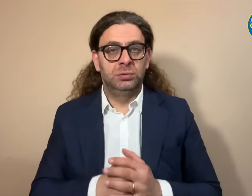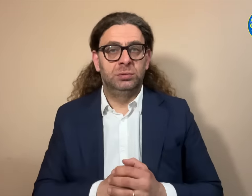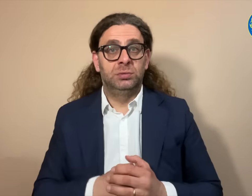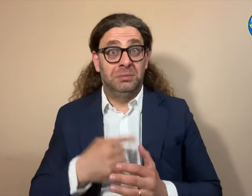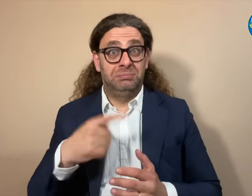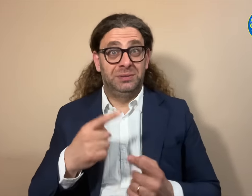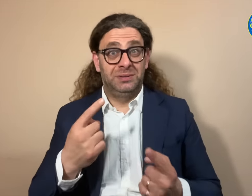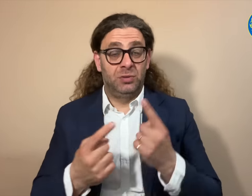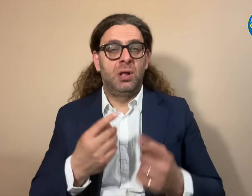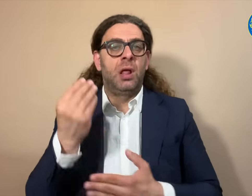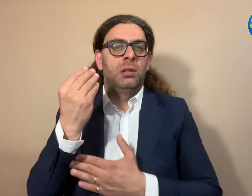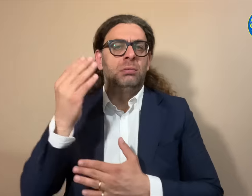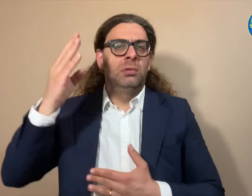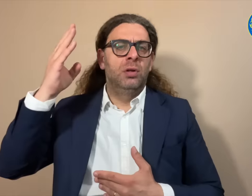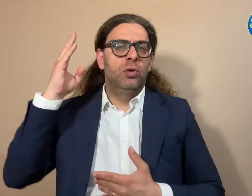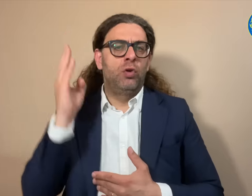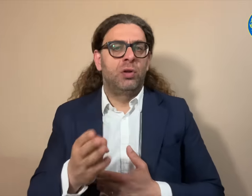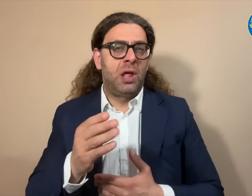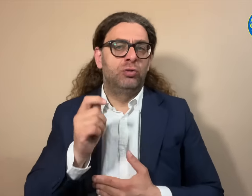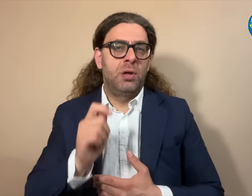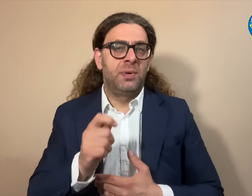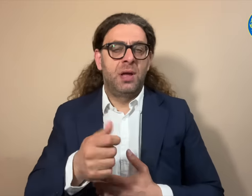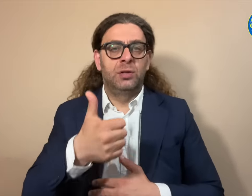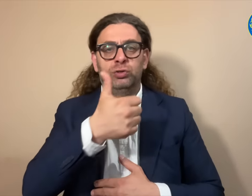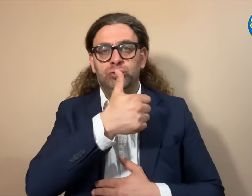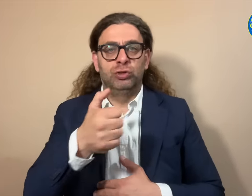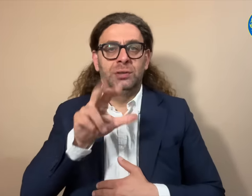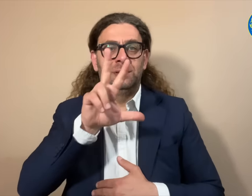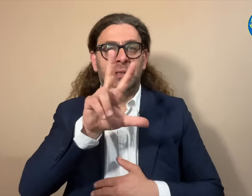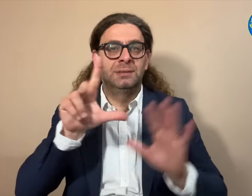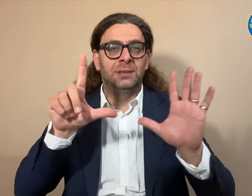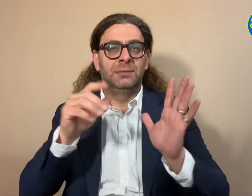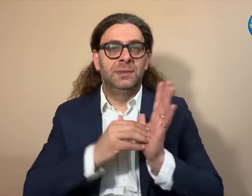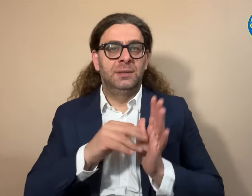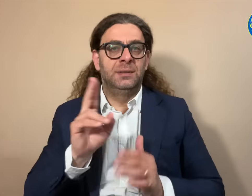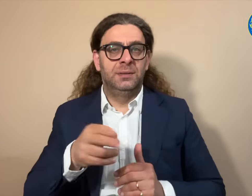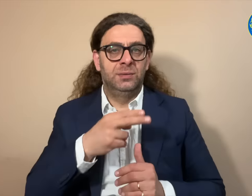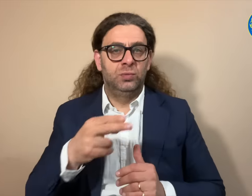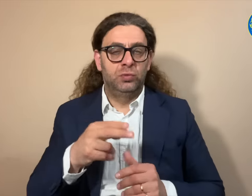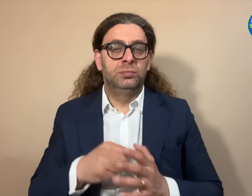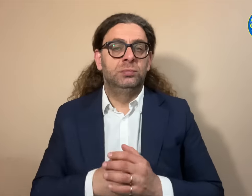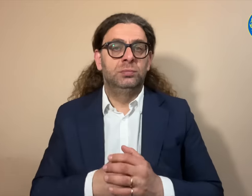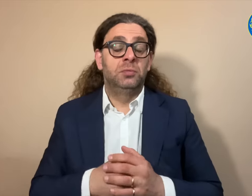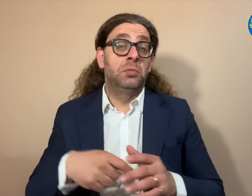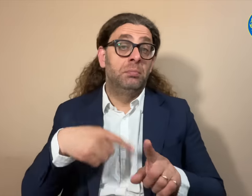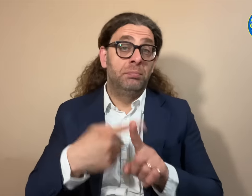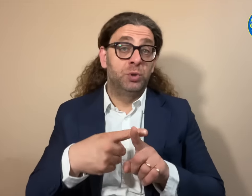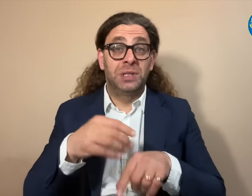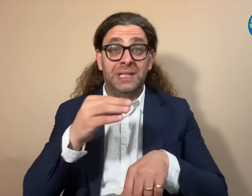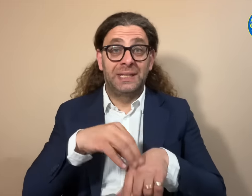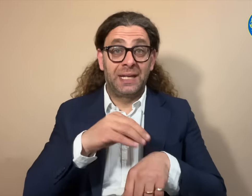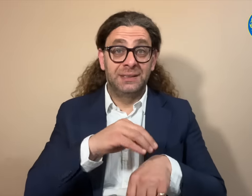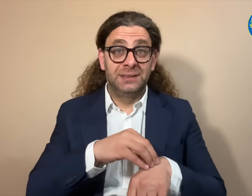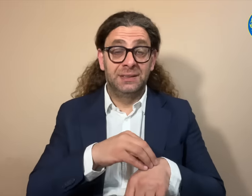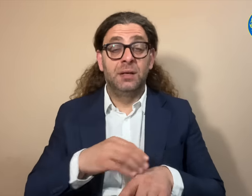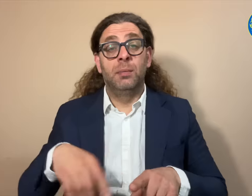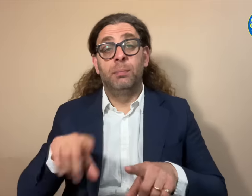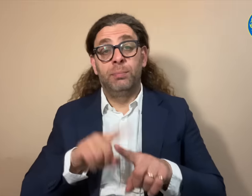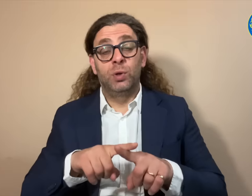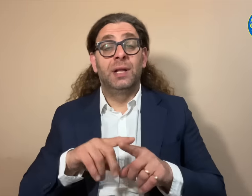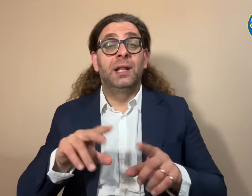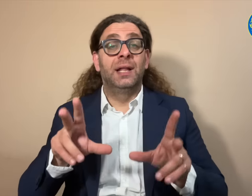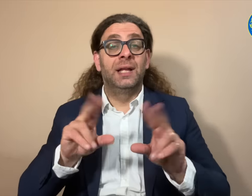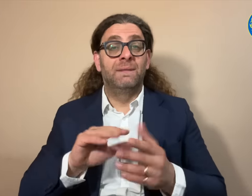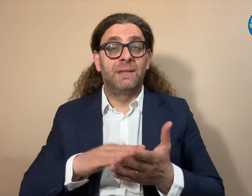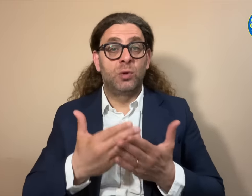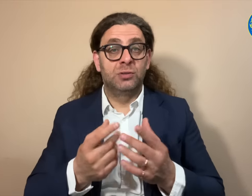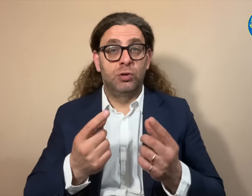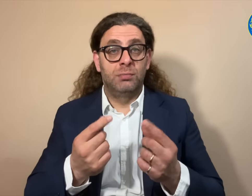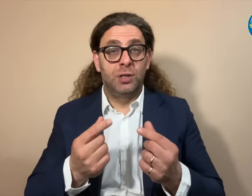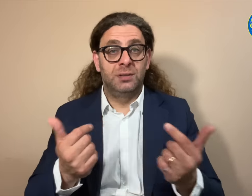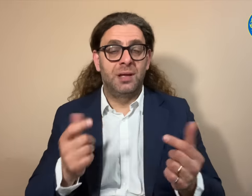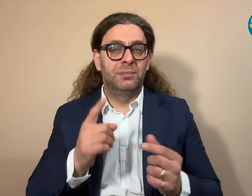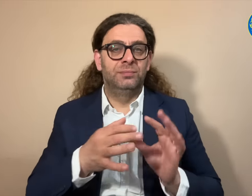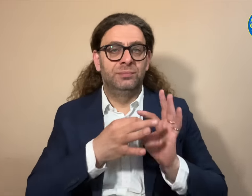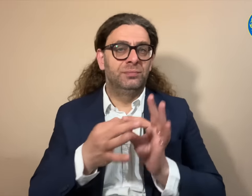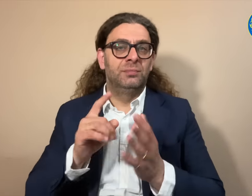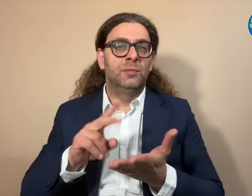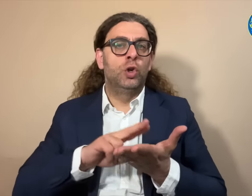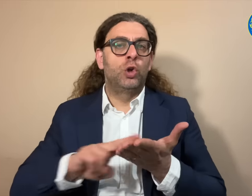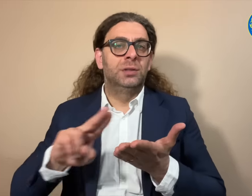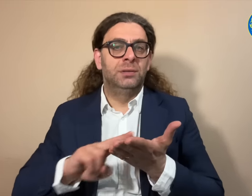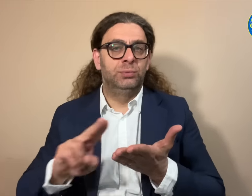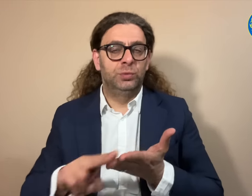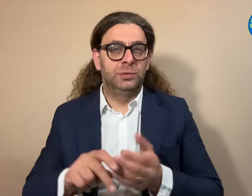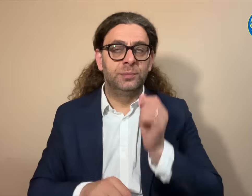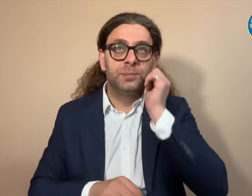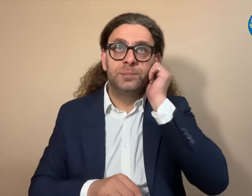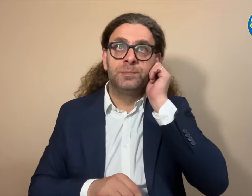Pertanto l’ENS è stato condannato al pagamento di 137 mila euro, oltre a interessi e rivalutazione monetaria.